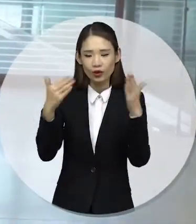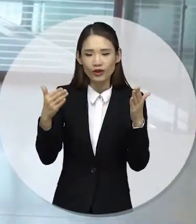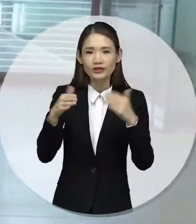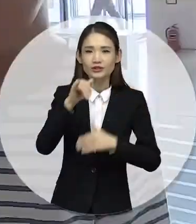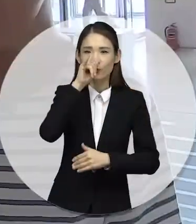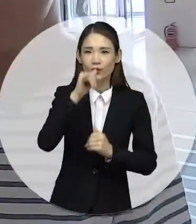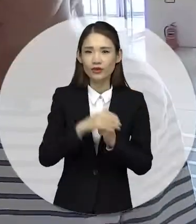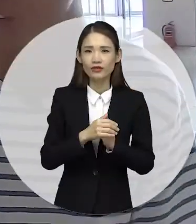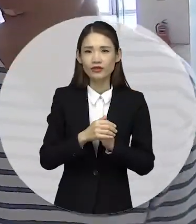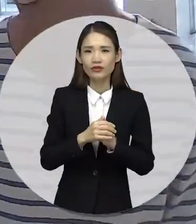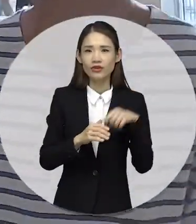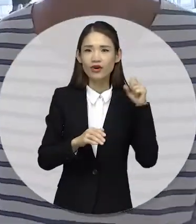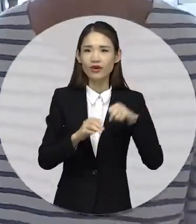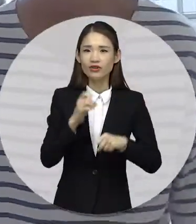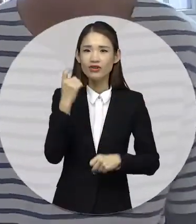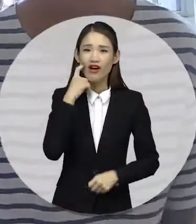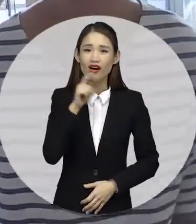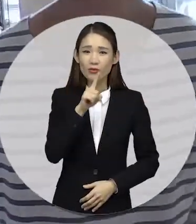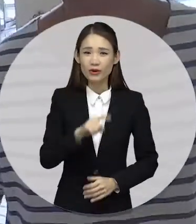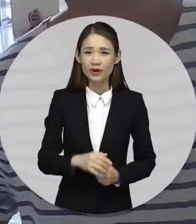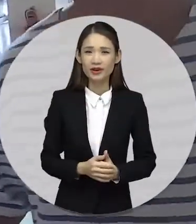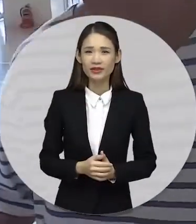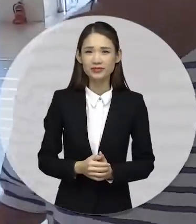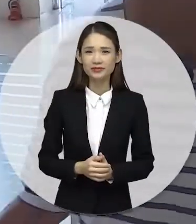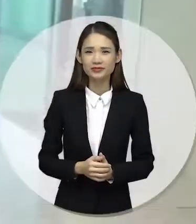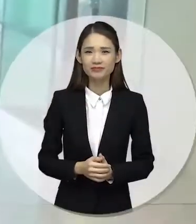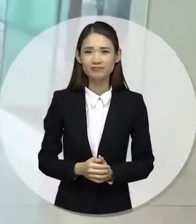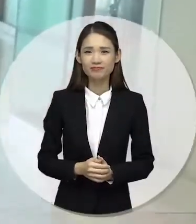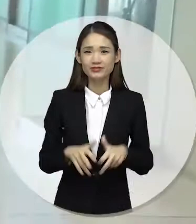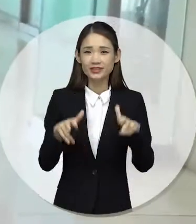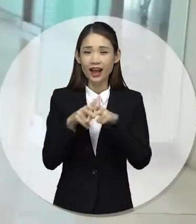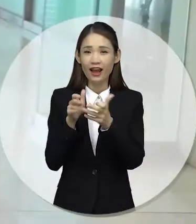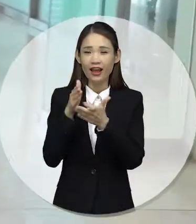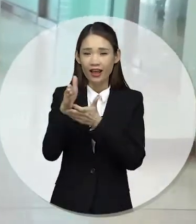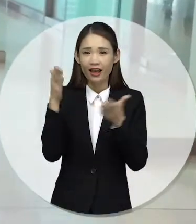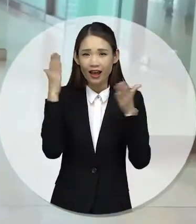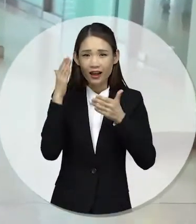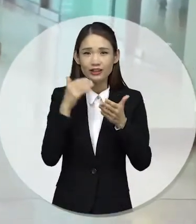김한솔 : 뻥 치고 있네. 장애 학생 전용 열람실을 따로 만들어놨다고?